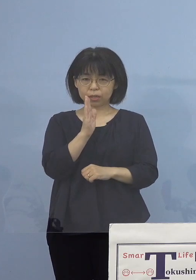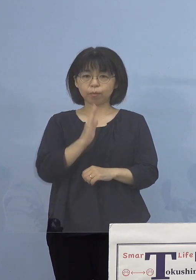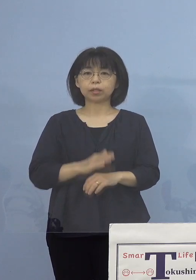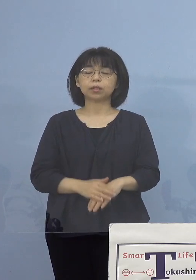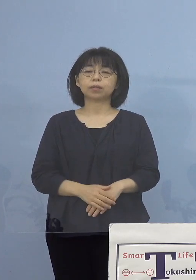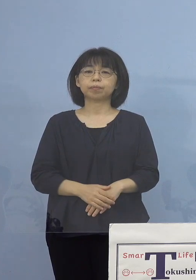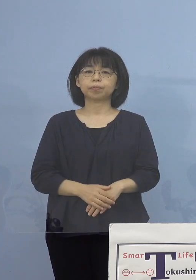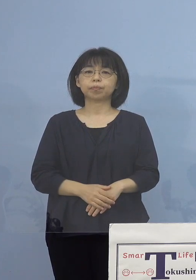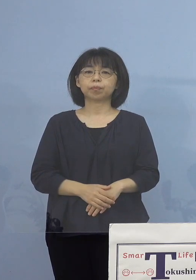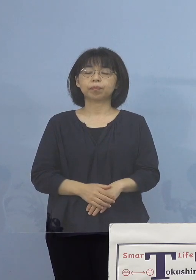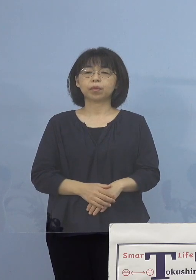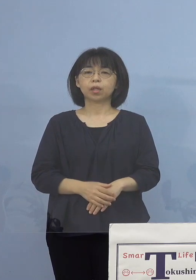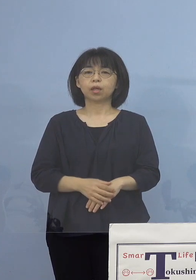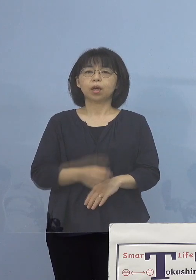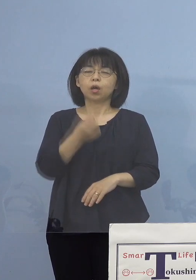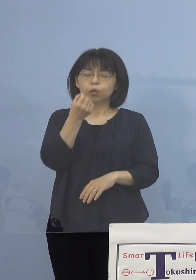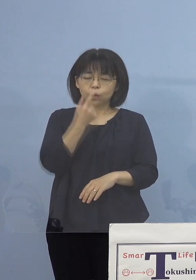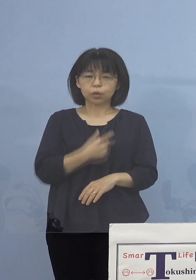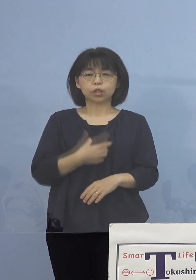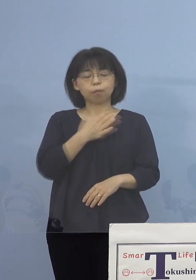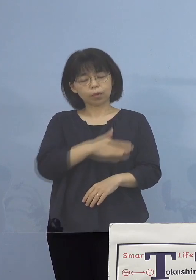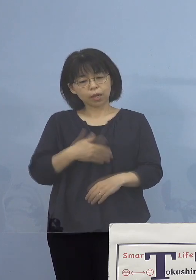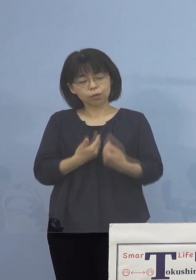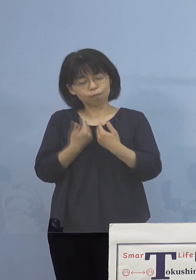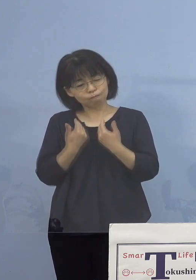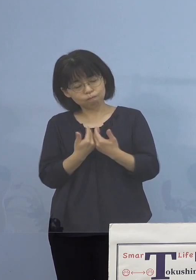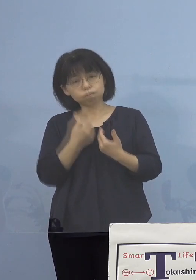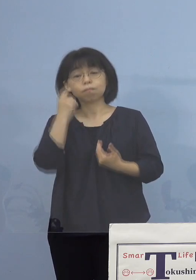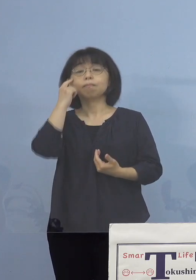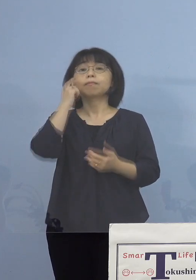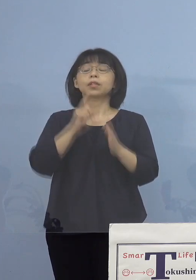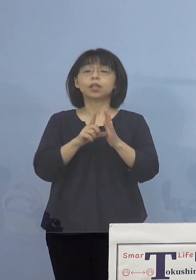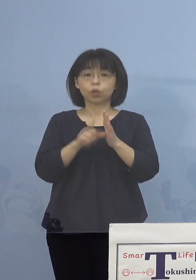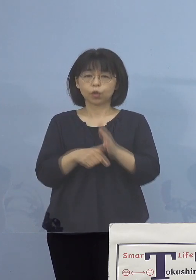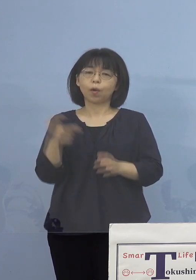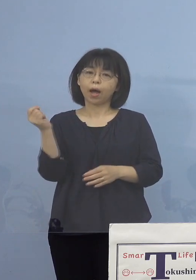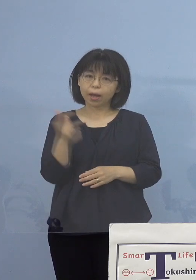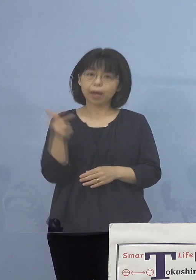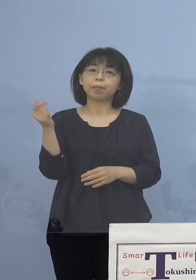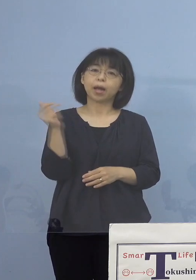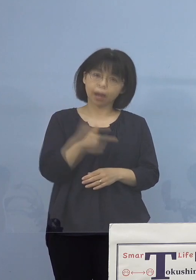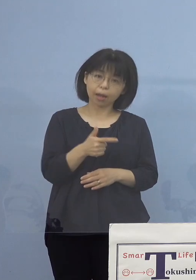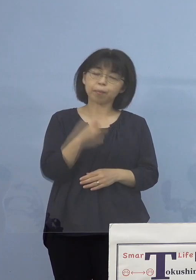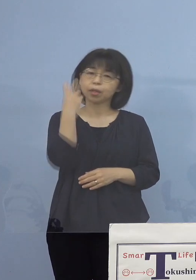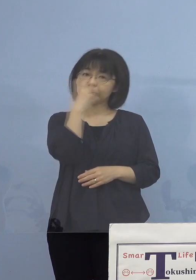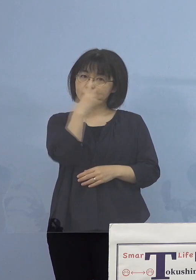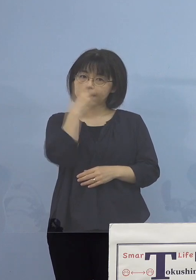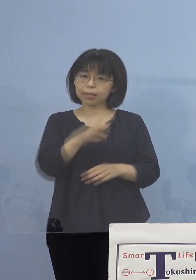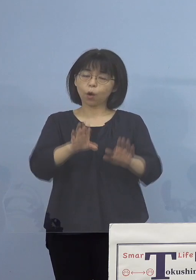少しでも体調に異変を感じられた場合は 早め早めに検査を受けていただくことなどを